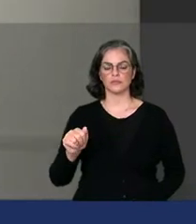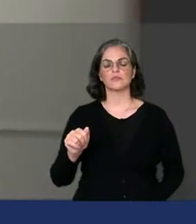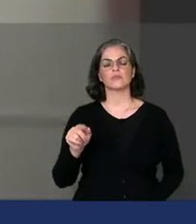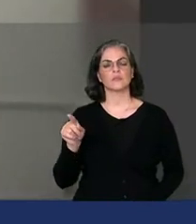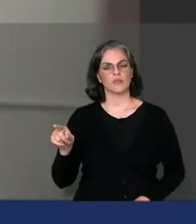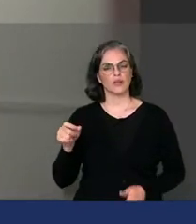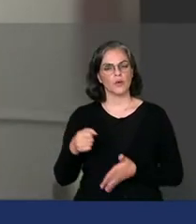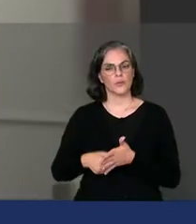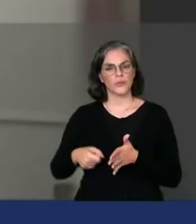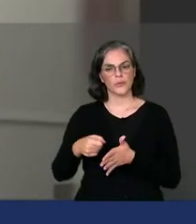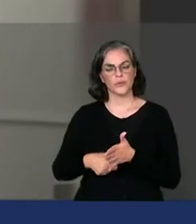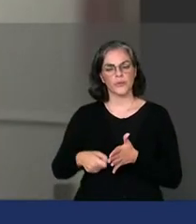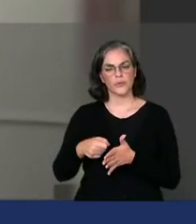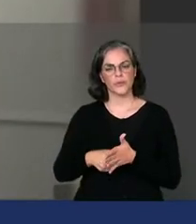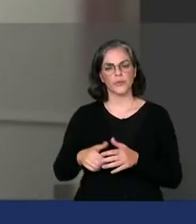DA LEI. DEPUTADA JANDIRA FEGALE. INCANSÁVEL NAS